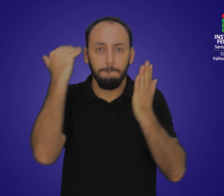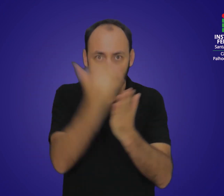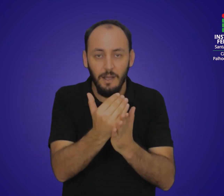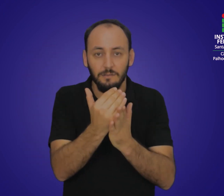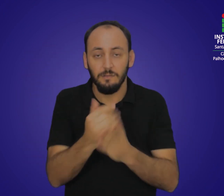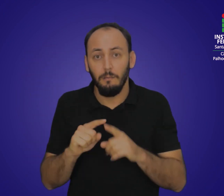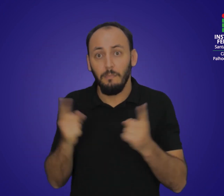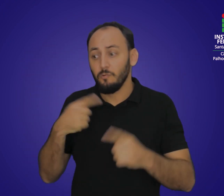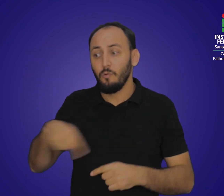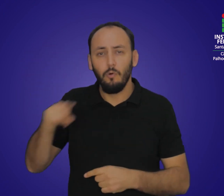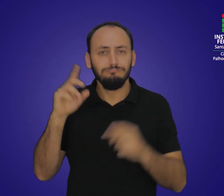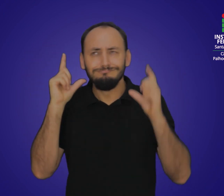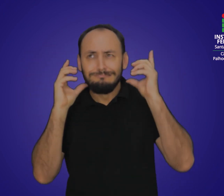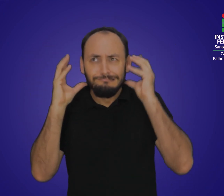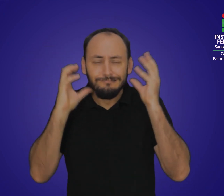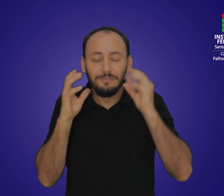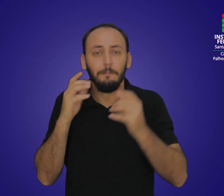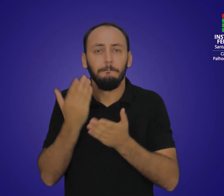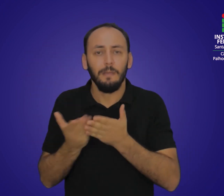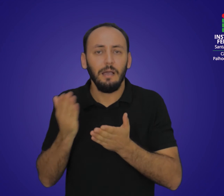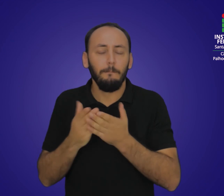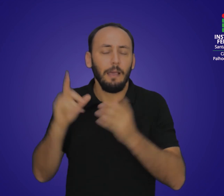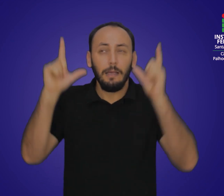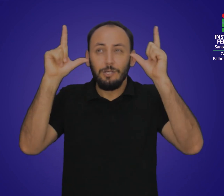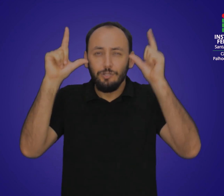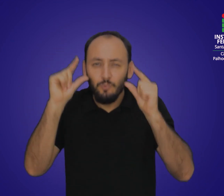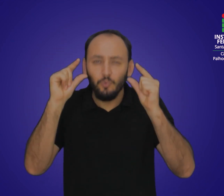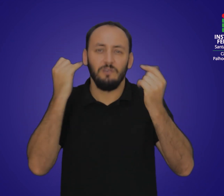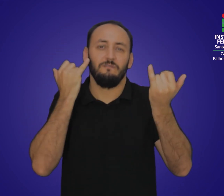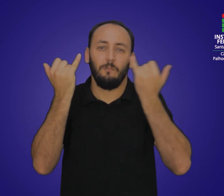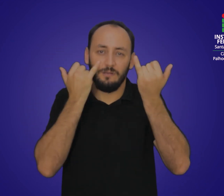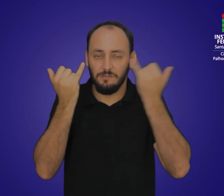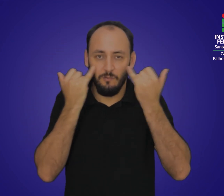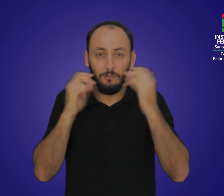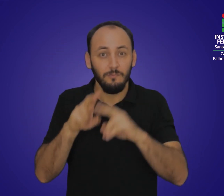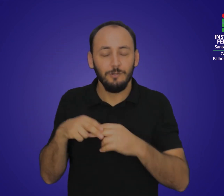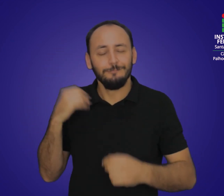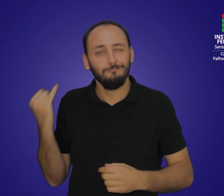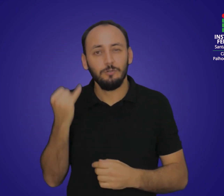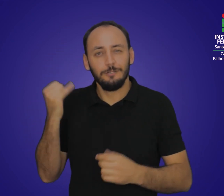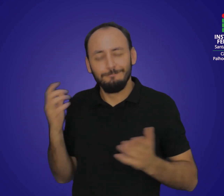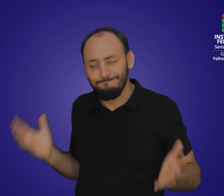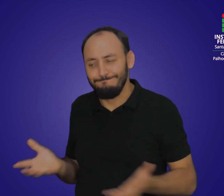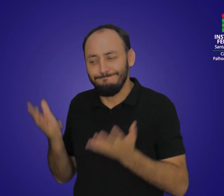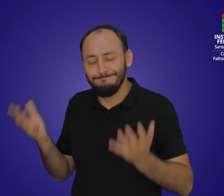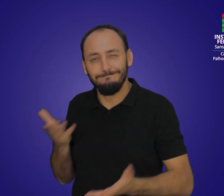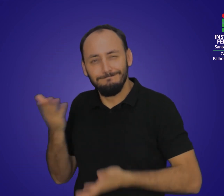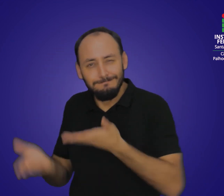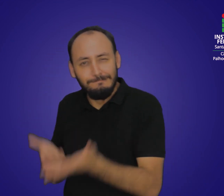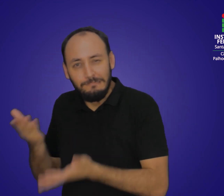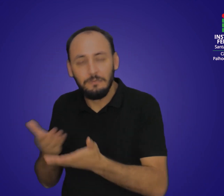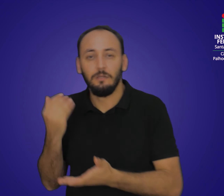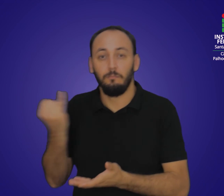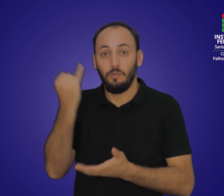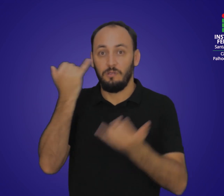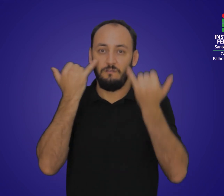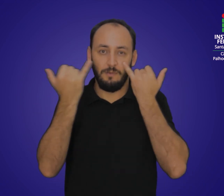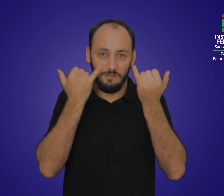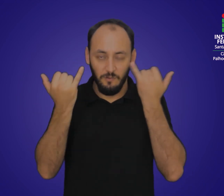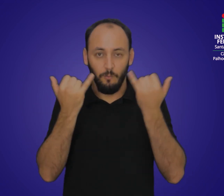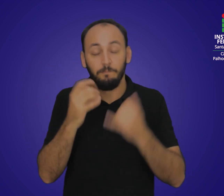As pessoas surdas acabam perdendo muita informação e é por isso importante motivar o uso de informações visuais.